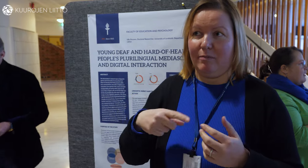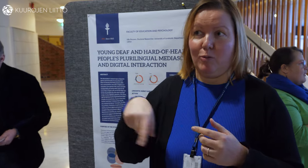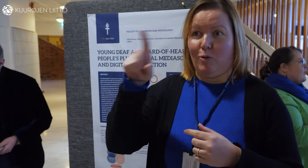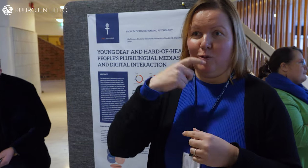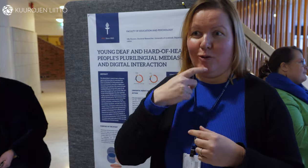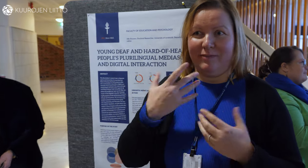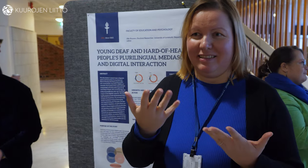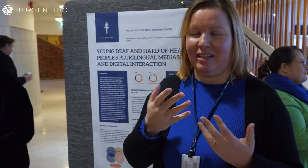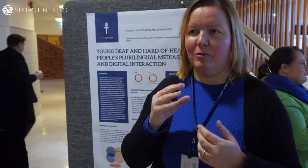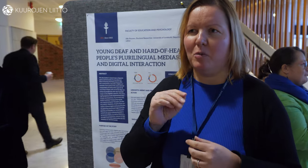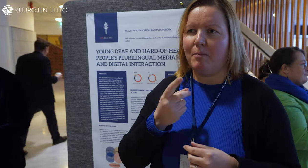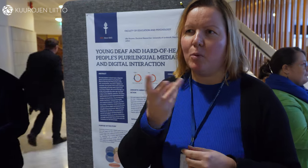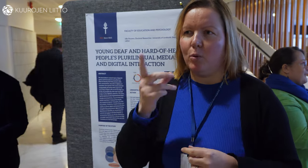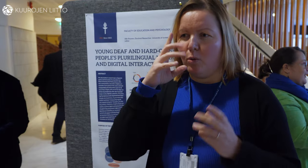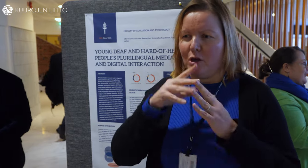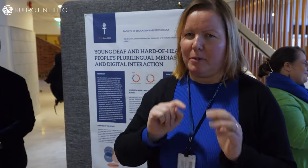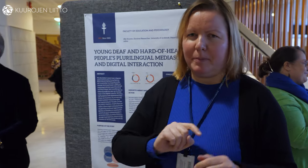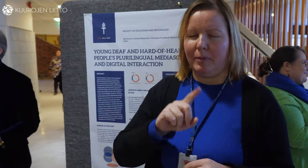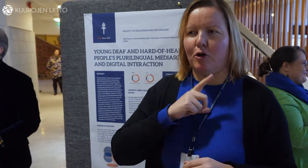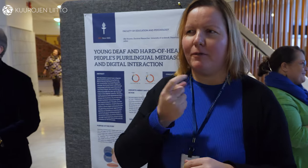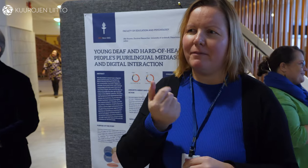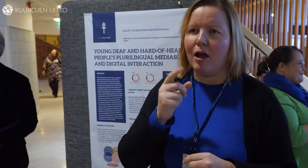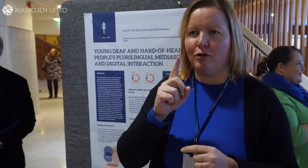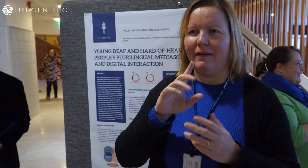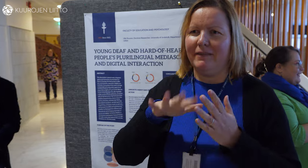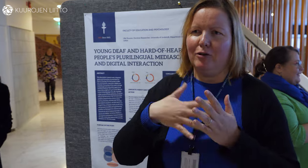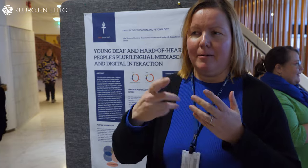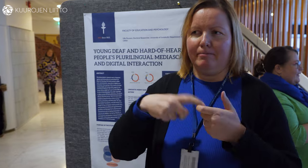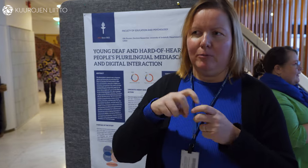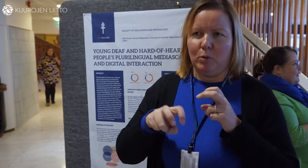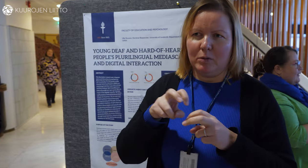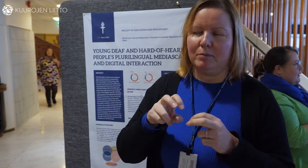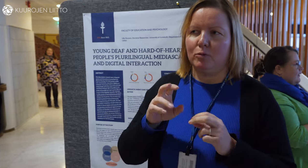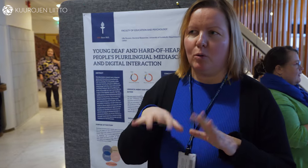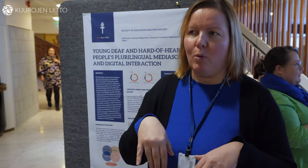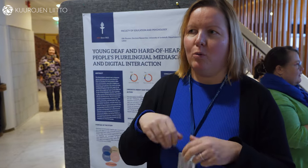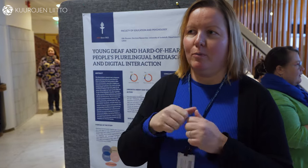koska vaikka muissakin yliopistoissa tutkitaan viittomakieltä jossain määrin, -